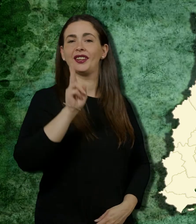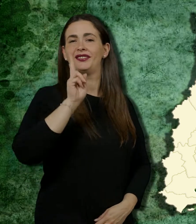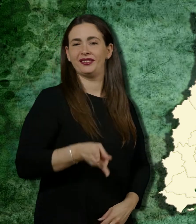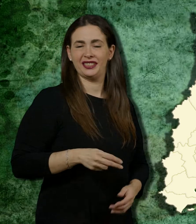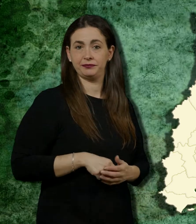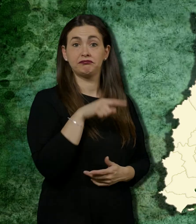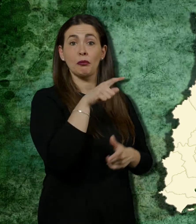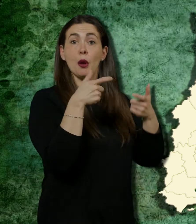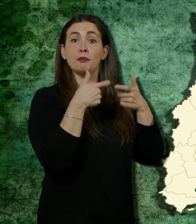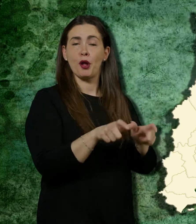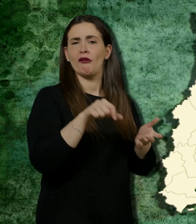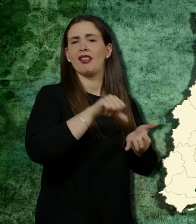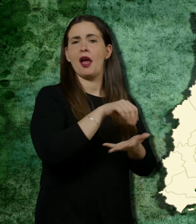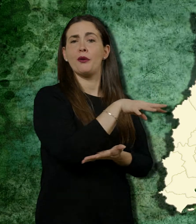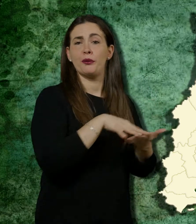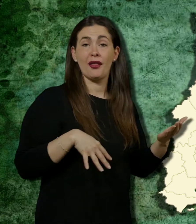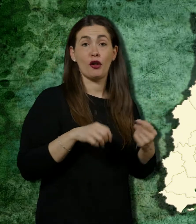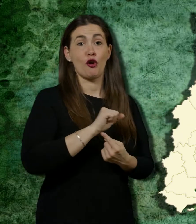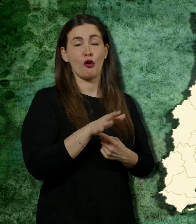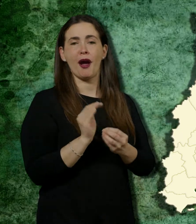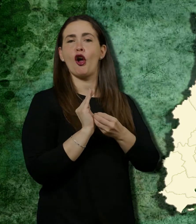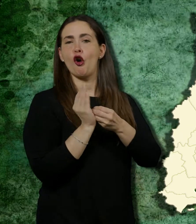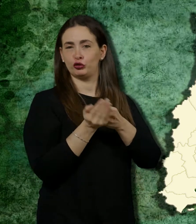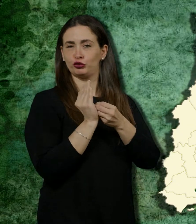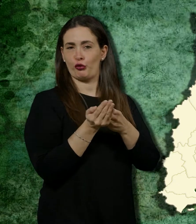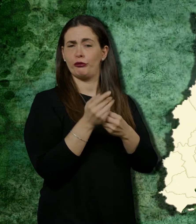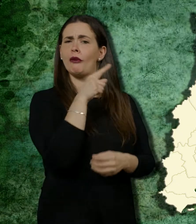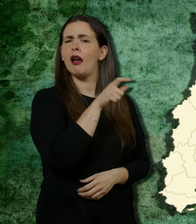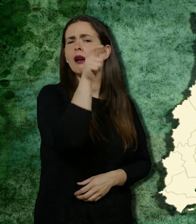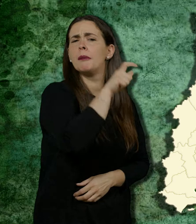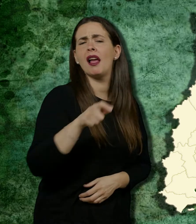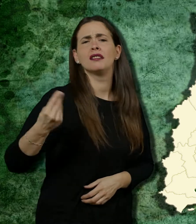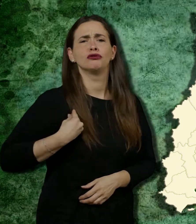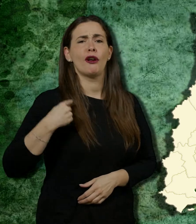VIC Província de Barcelona. Comarca: Osona.